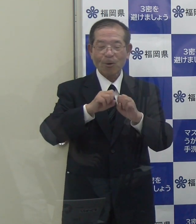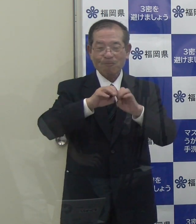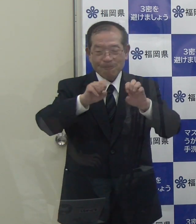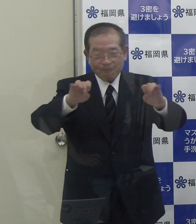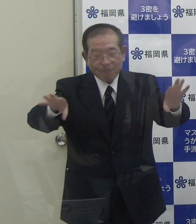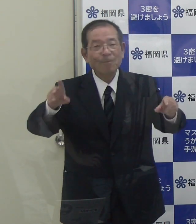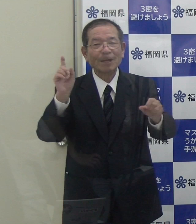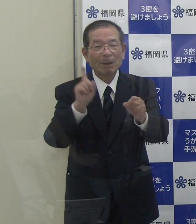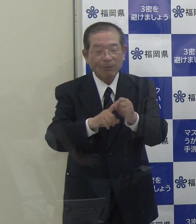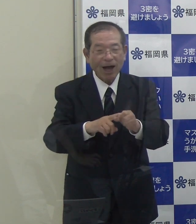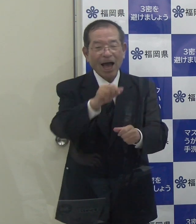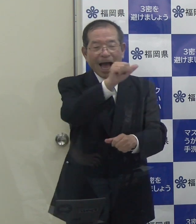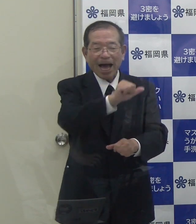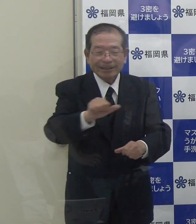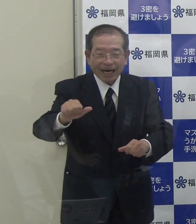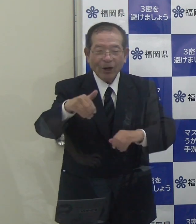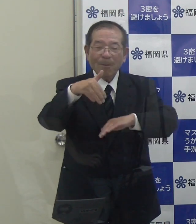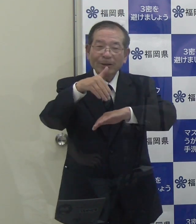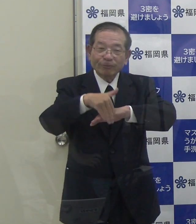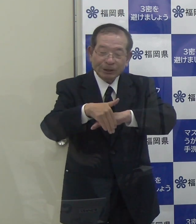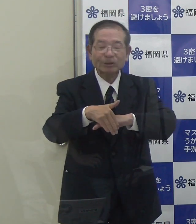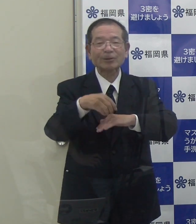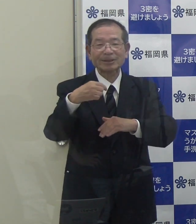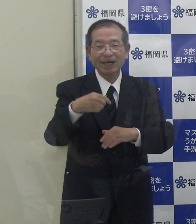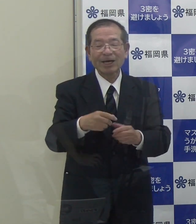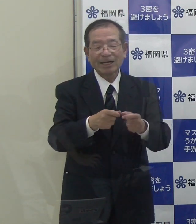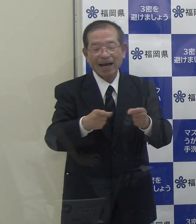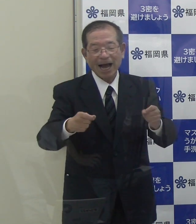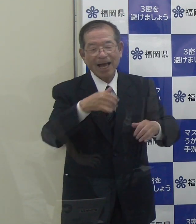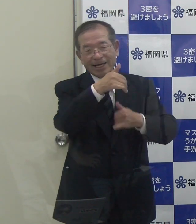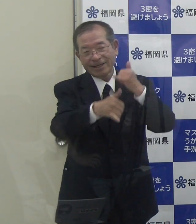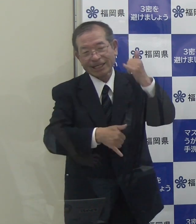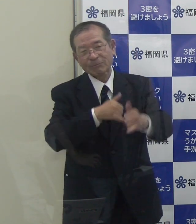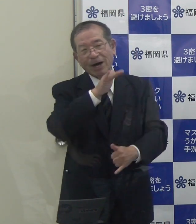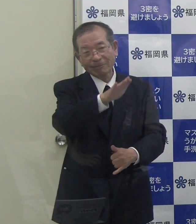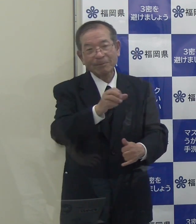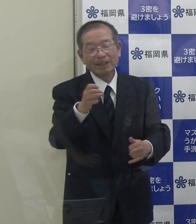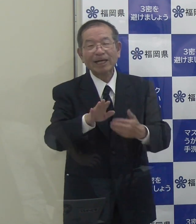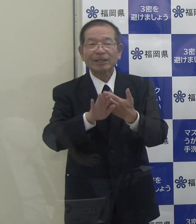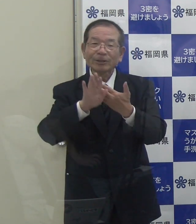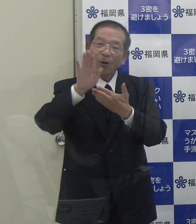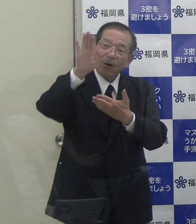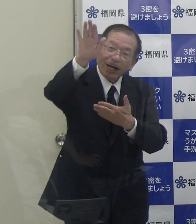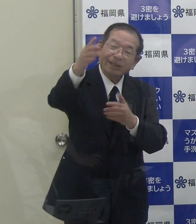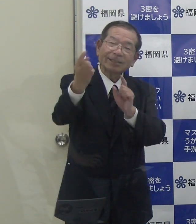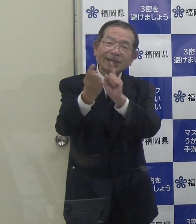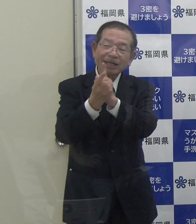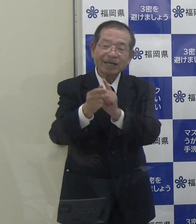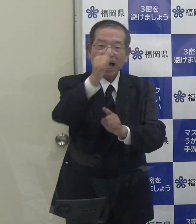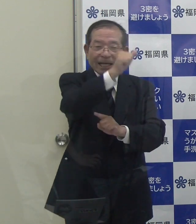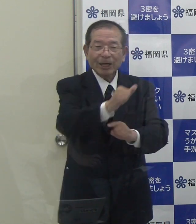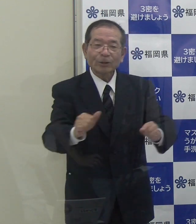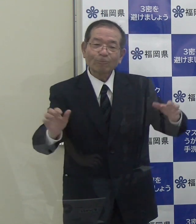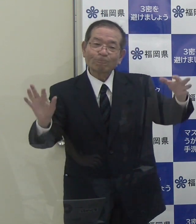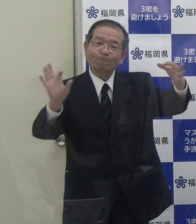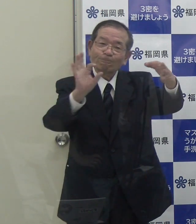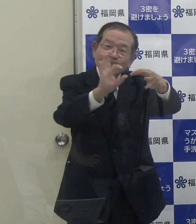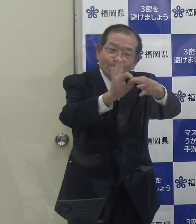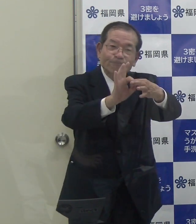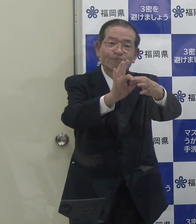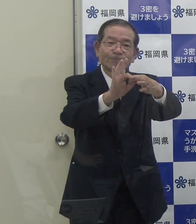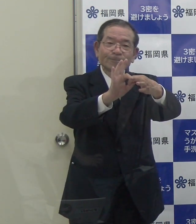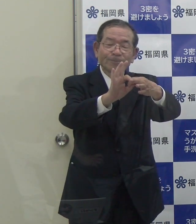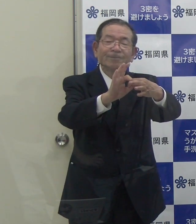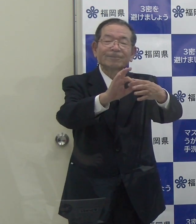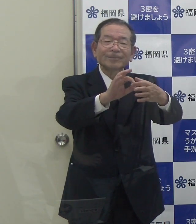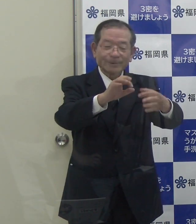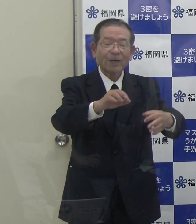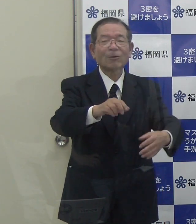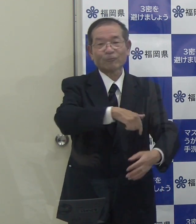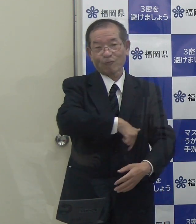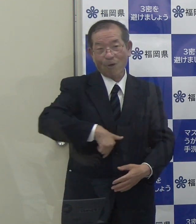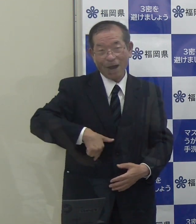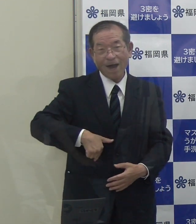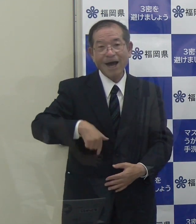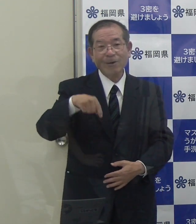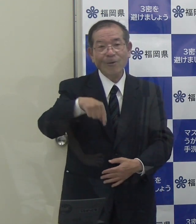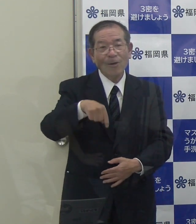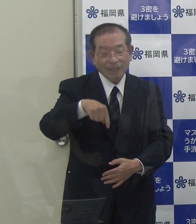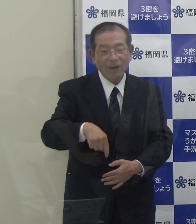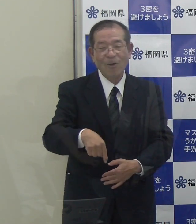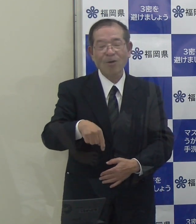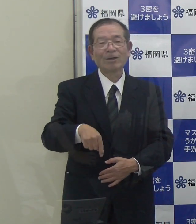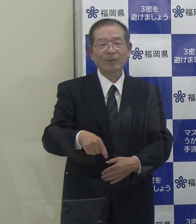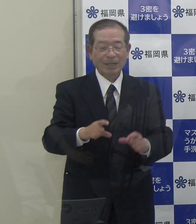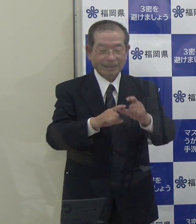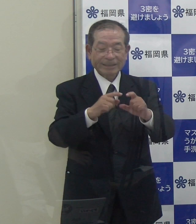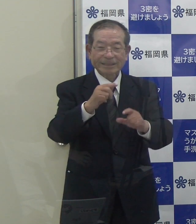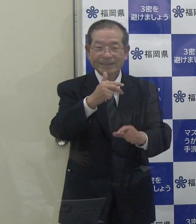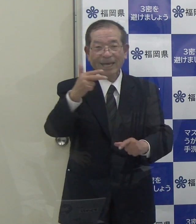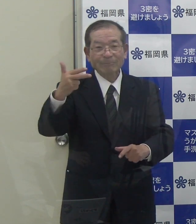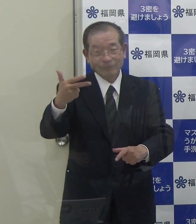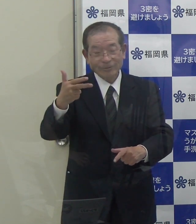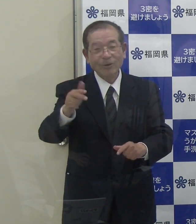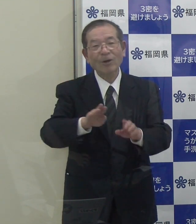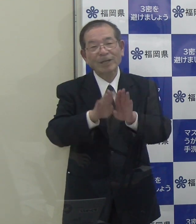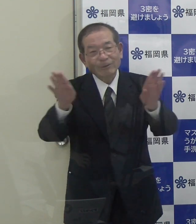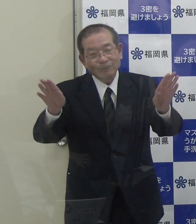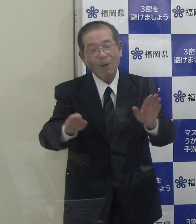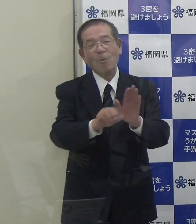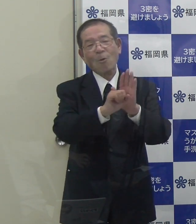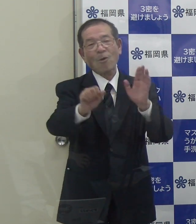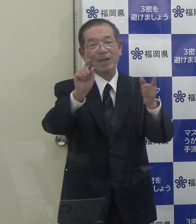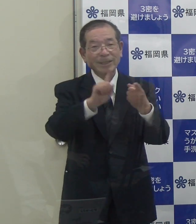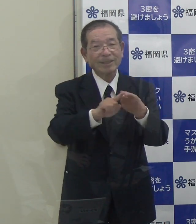アジアのゲートウエイとして長い歴史を持ち、また未来に向けてアジアと深くつながっていこうとしている、この福岡で開催することが効果的であると思っていますし、